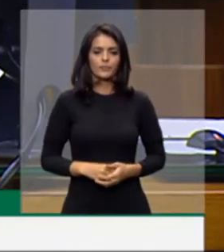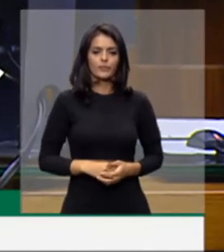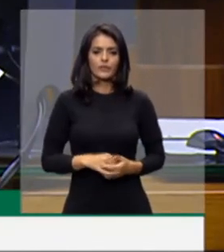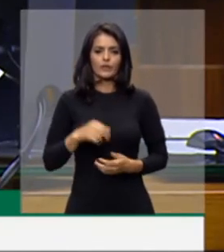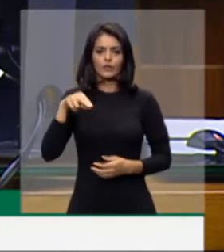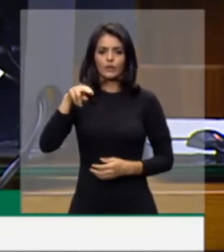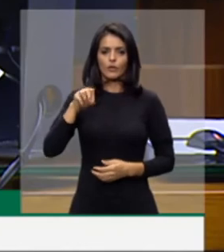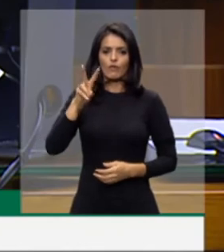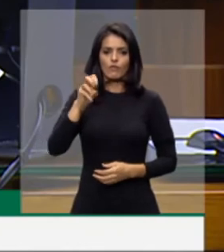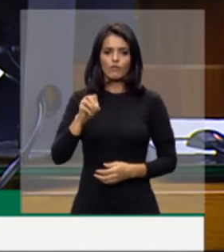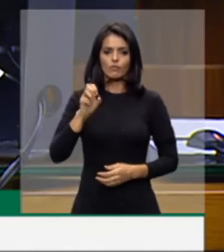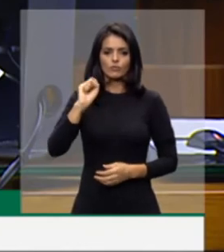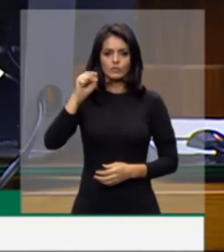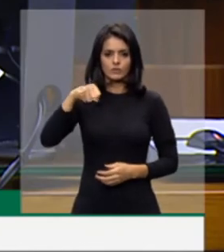MATÉRIA SENHOR PRESIDENTE .